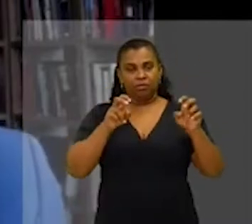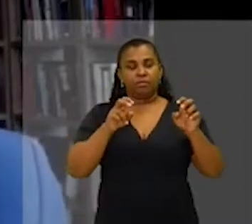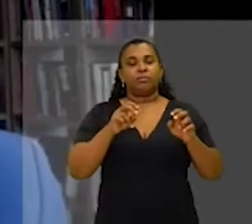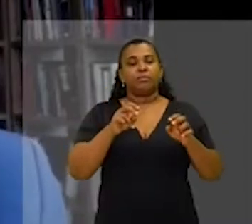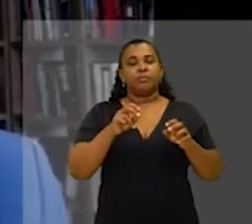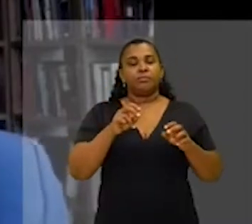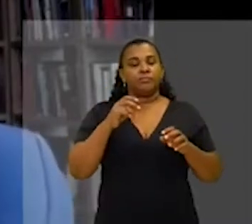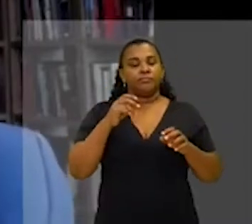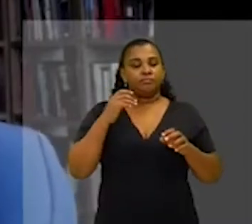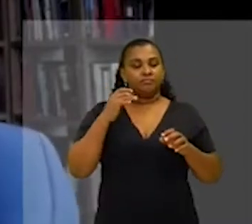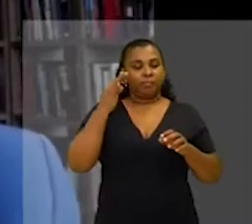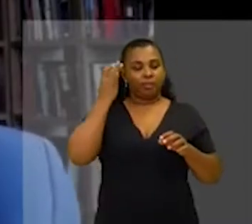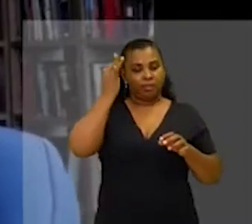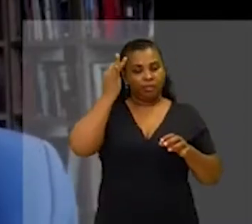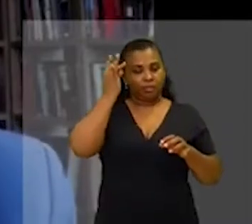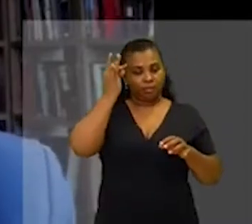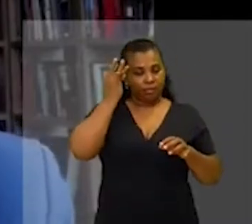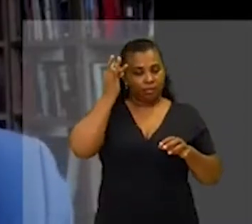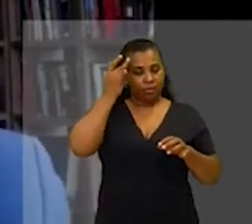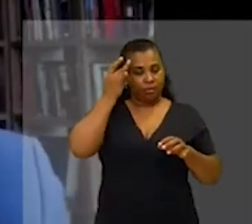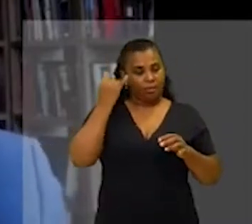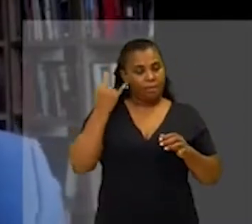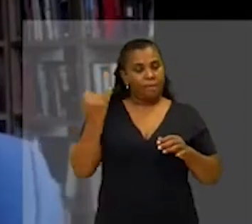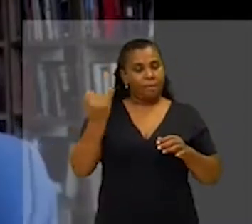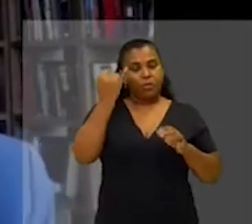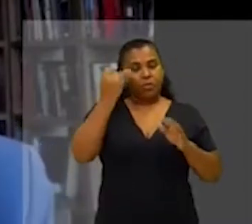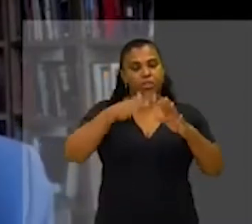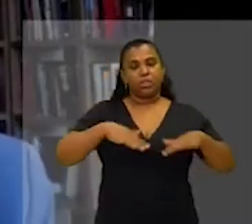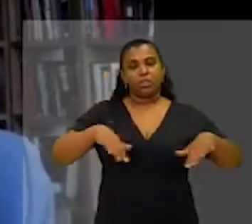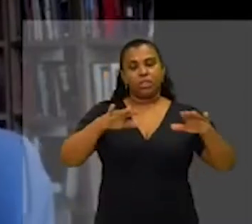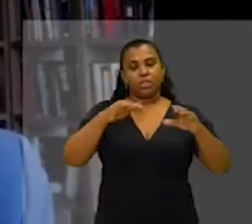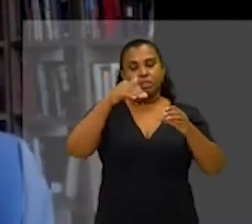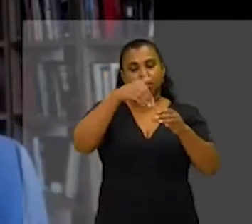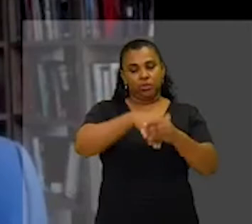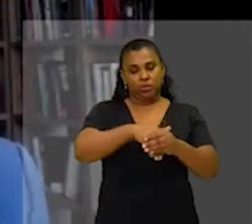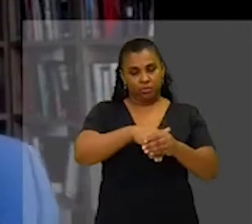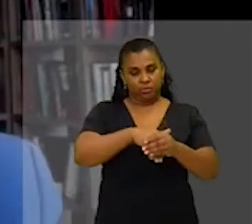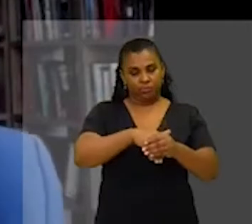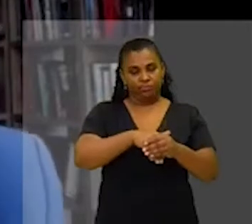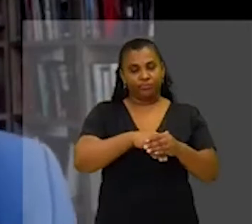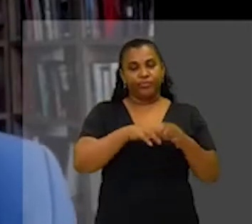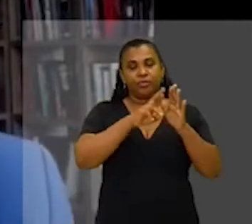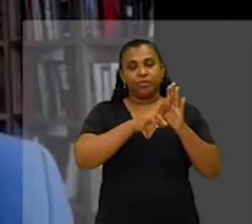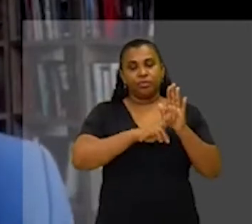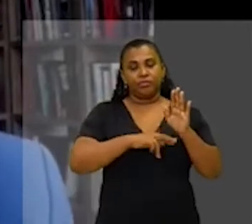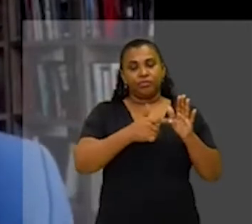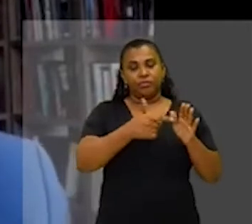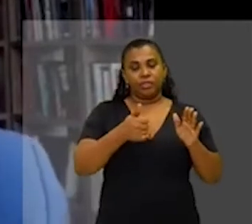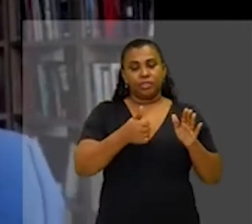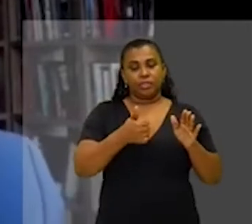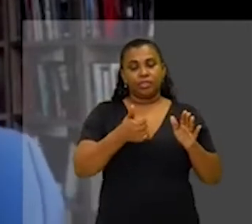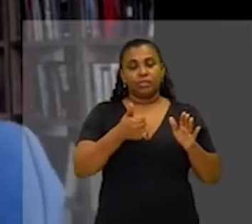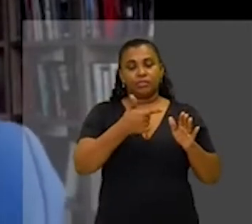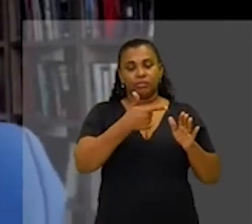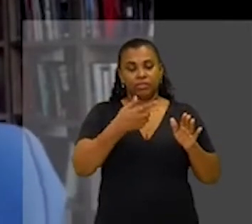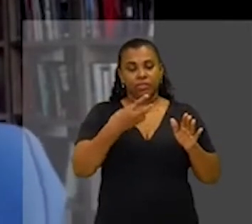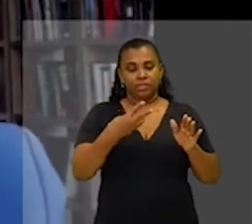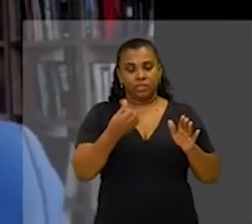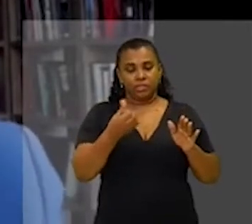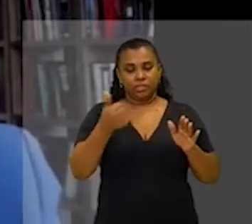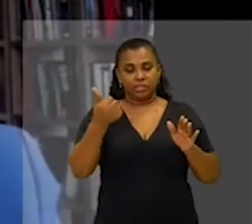na ambiência eleitoral eu acho que a resolução 23 609 Quais alterações sugeridas Ela traz a fixação